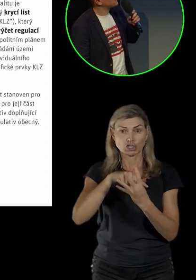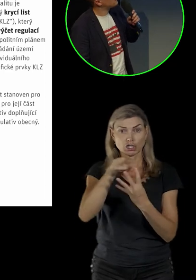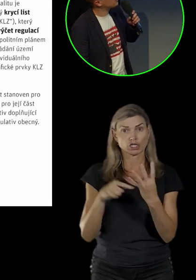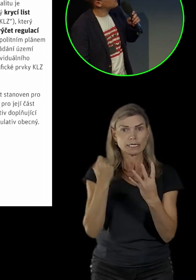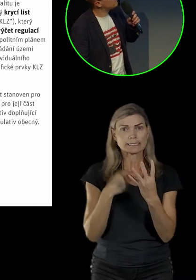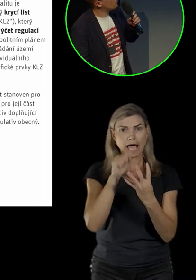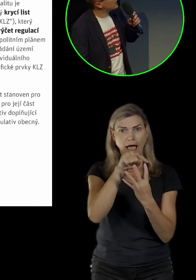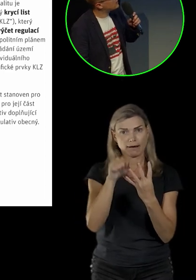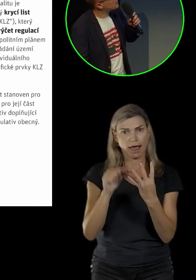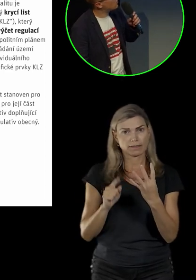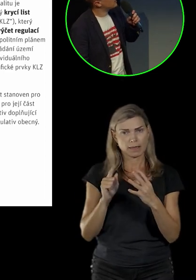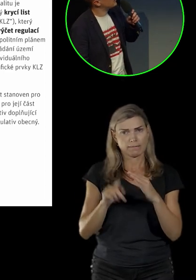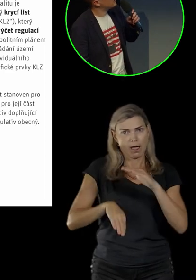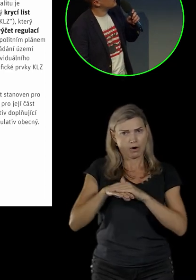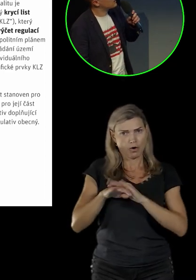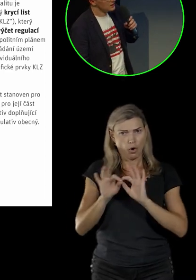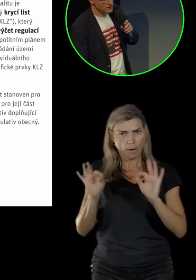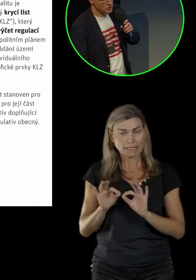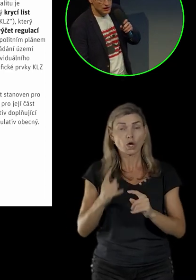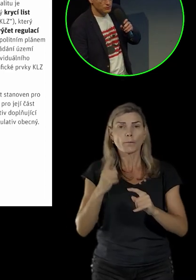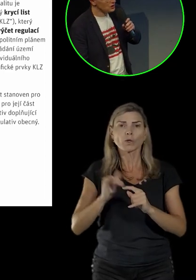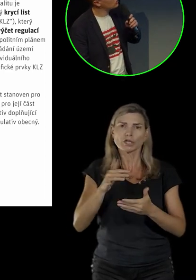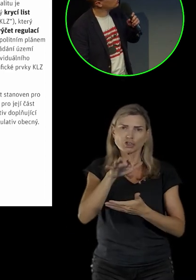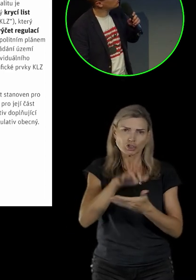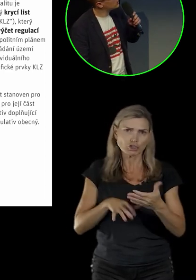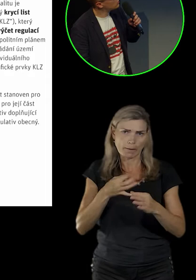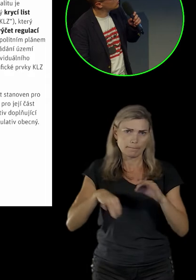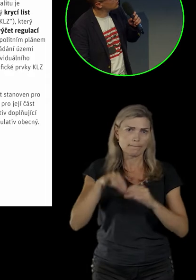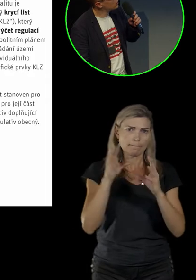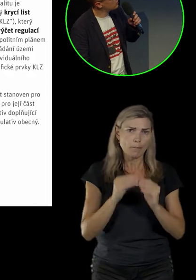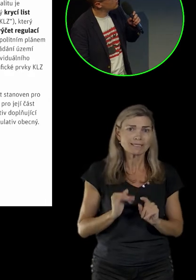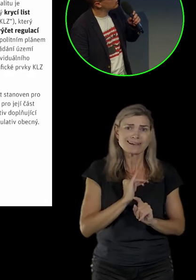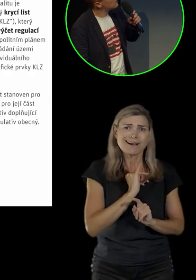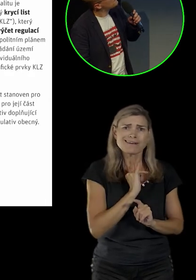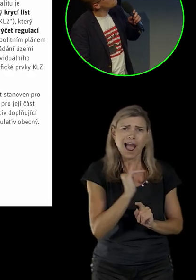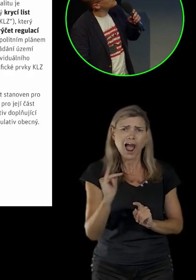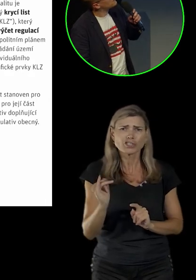je tam ještě popis, konkrétní text, individuální pro každou tu jednu lokalitu.